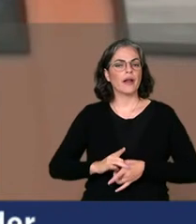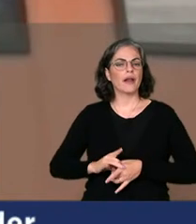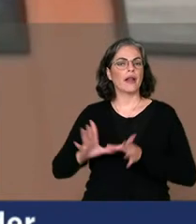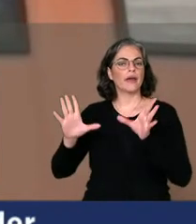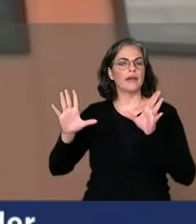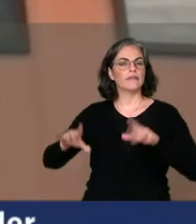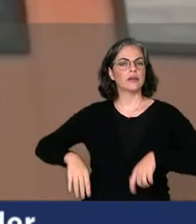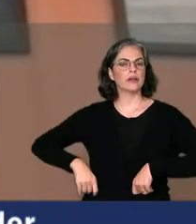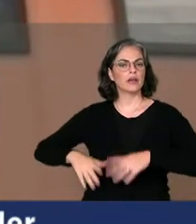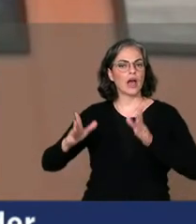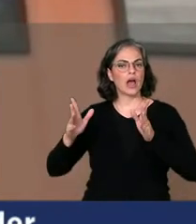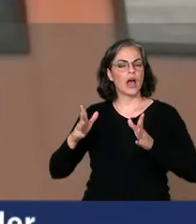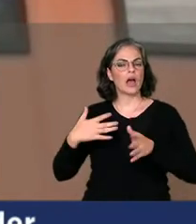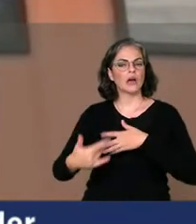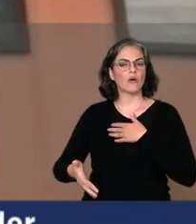CULTURA DO GOVERNO BOLSONARO E APESAR DE CRITICAR, ESTÁ